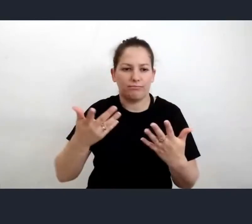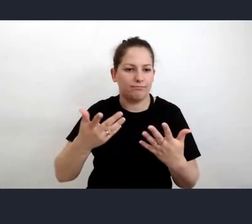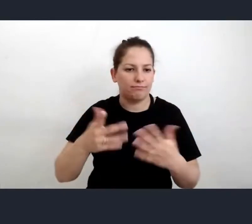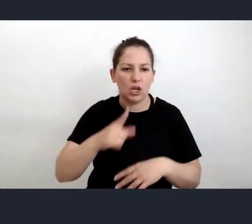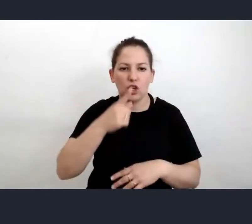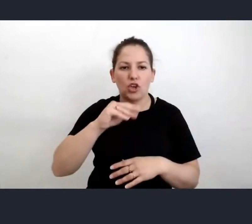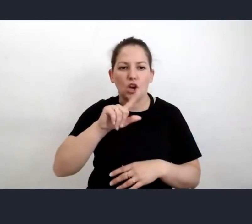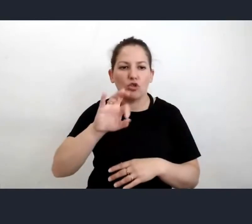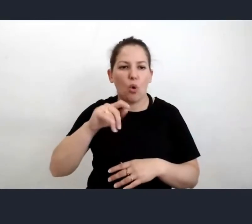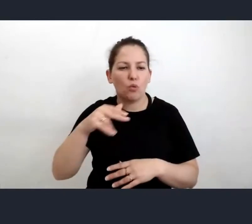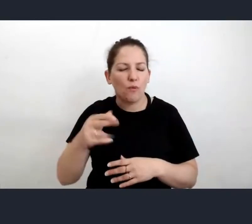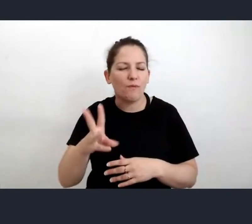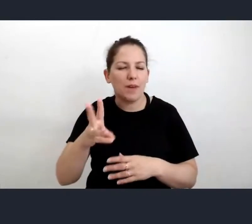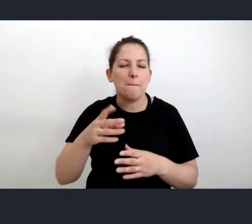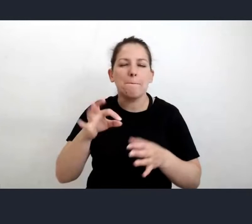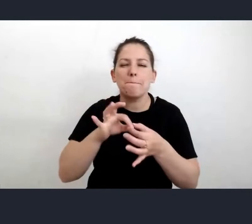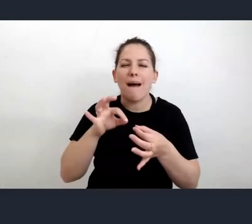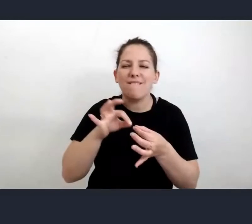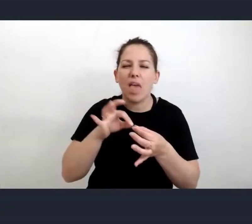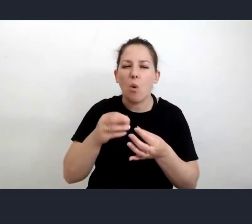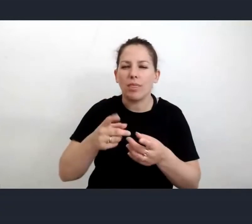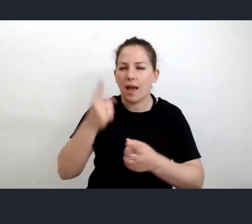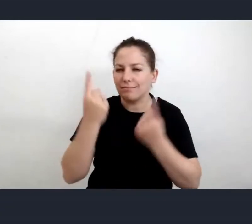Zakłady Przemysłu Bawełnianego. Te zakłady przestały istnieć.